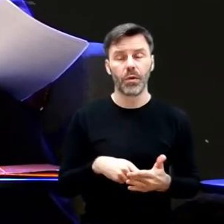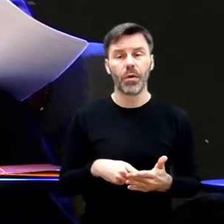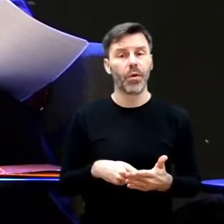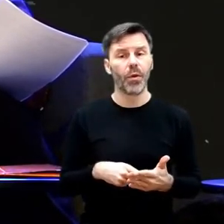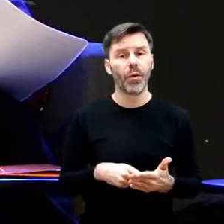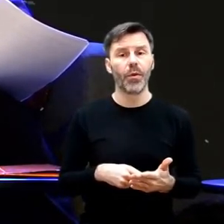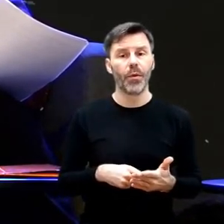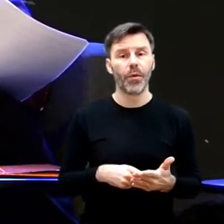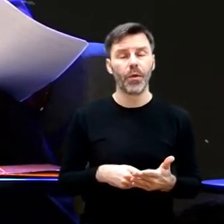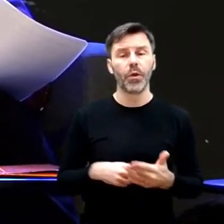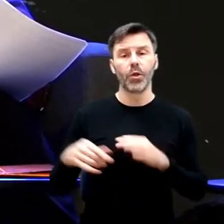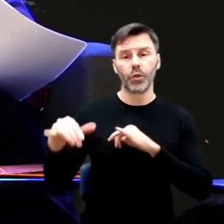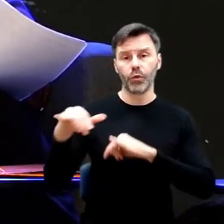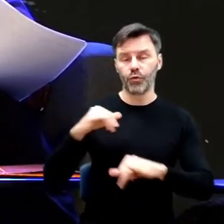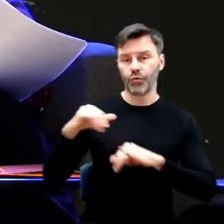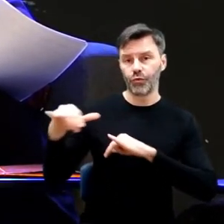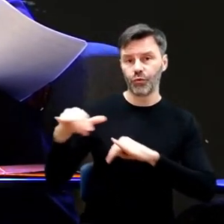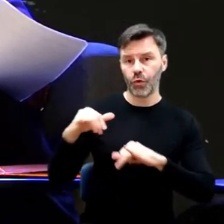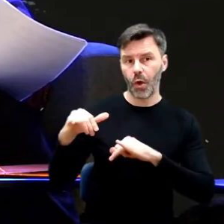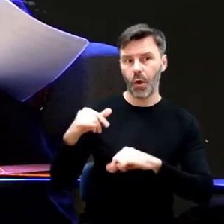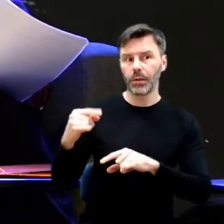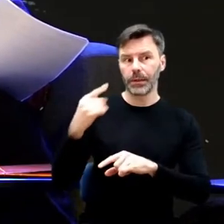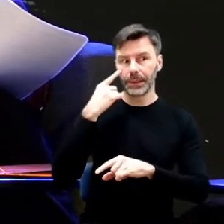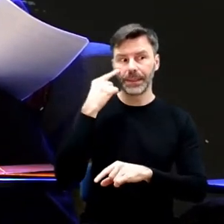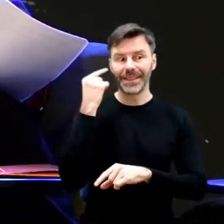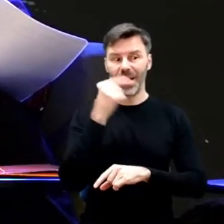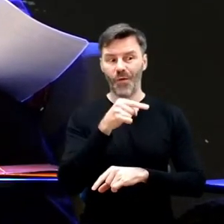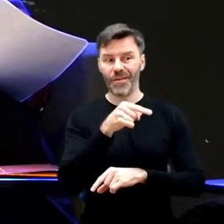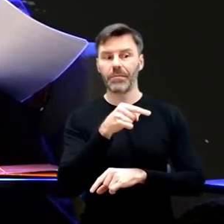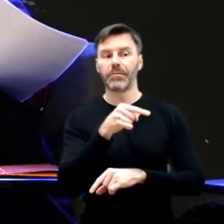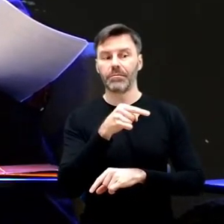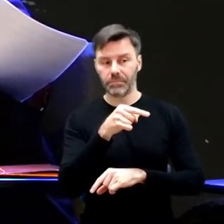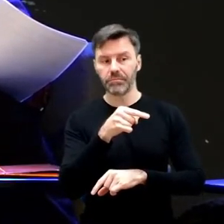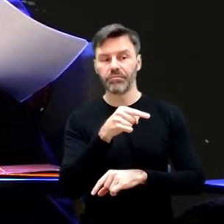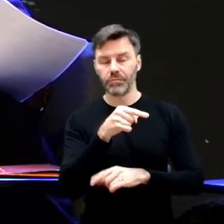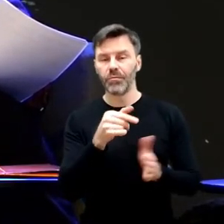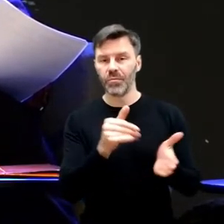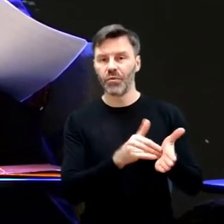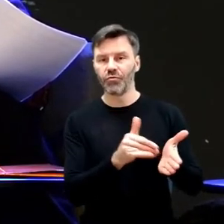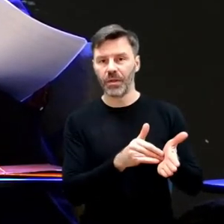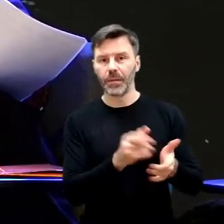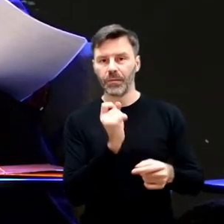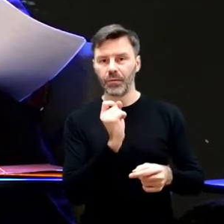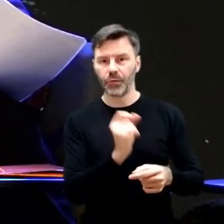rządowego zauważone, że taka potrzeba istnieje. Po raz pierwszy.